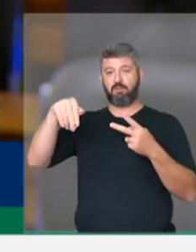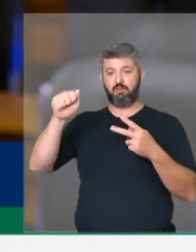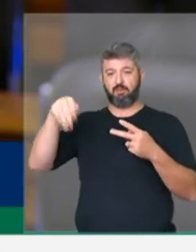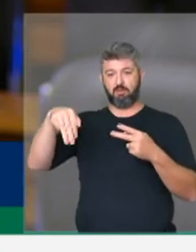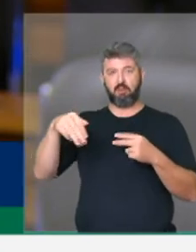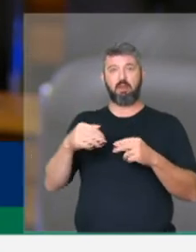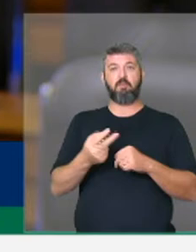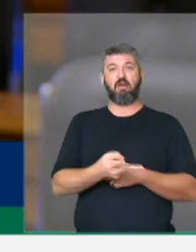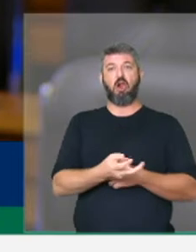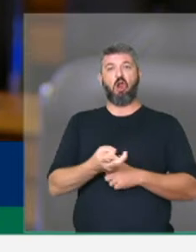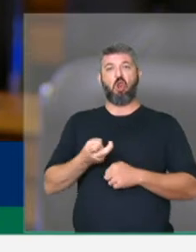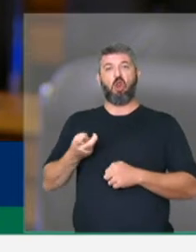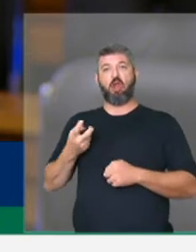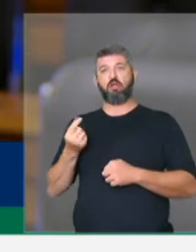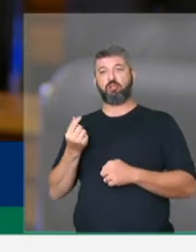DIFERENÇAS REGIONAIS. PRAF